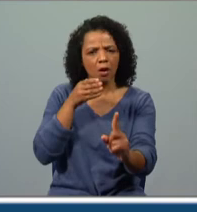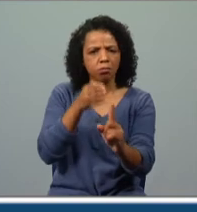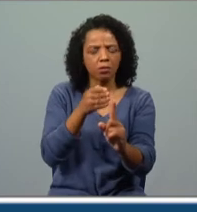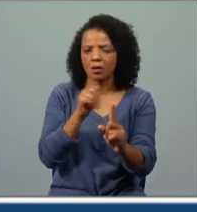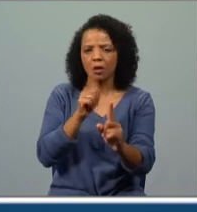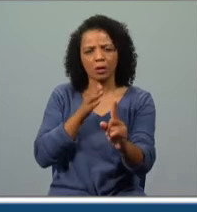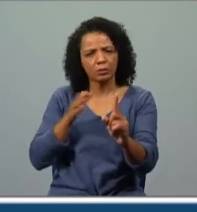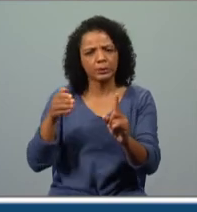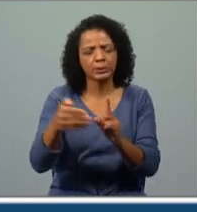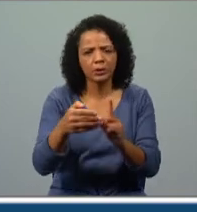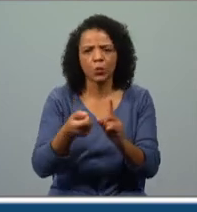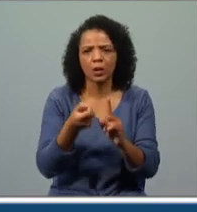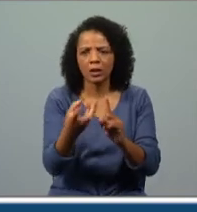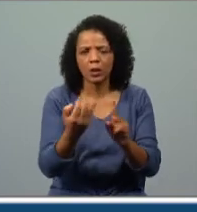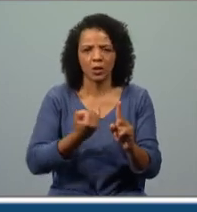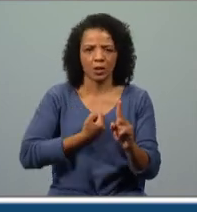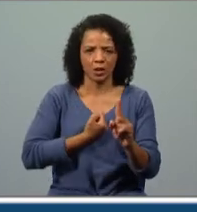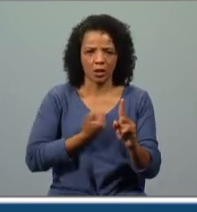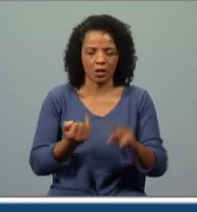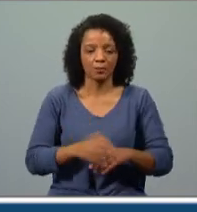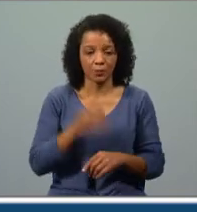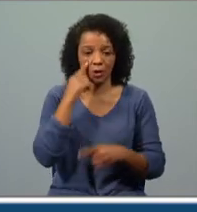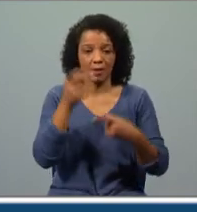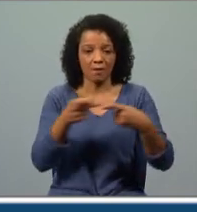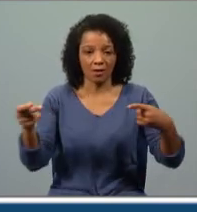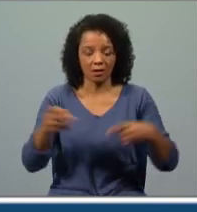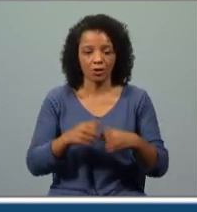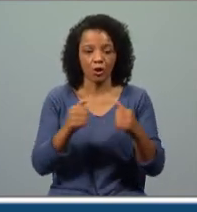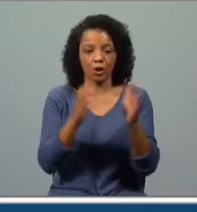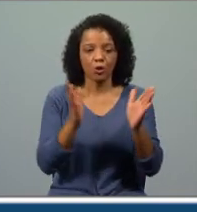quantidade a identidade como Podes ver aqui nestas Frases todo o povo conhecia 如您所見，數量到身份在這些短語中所有人都知道